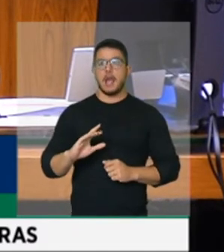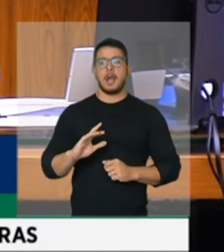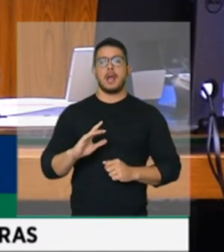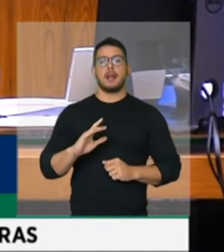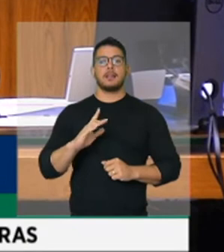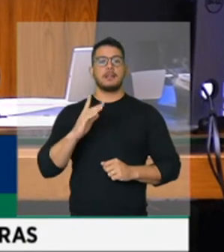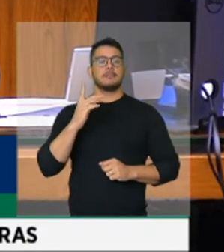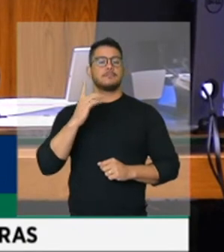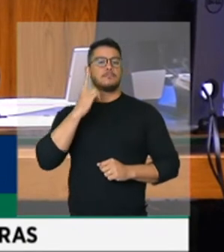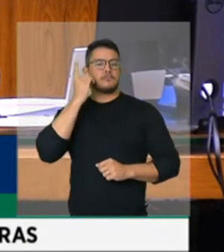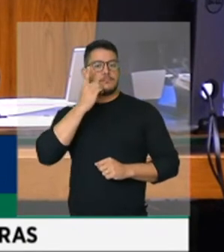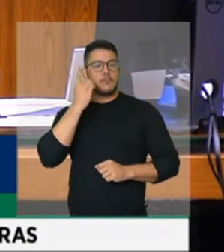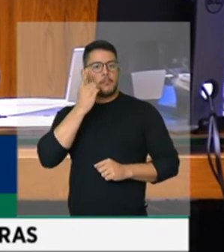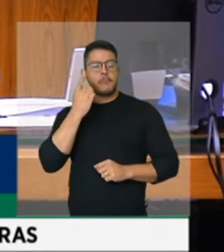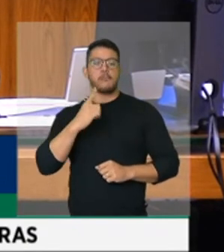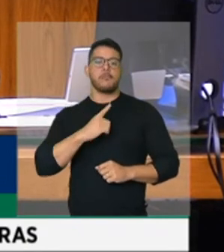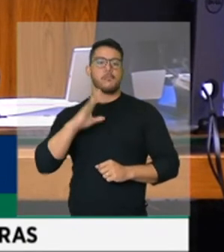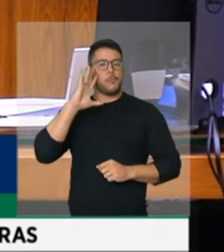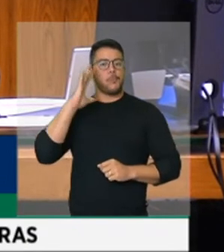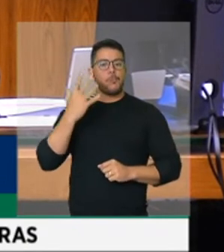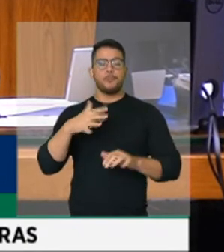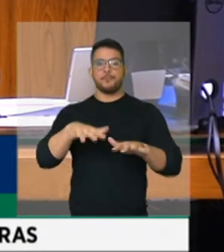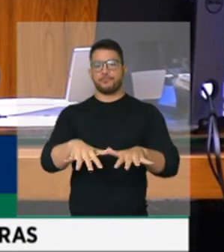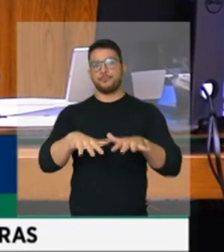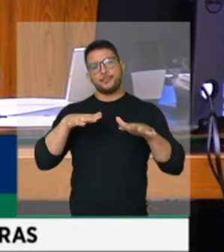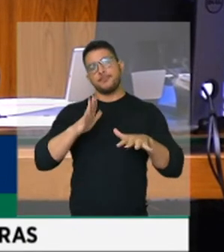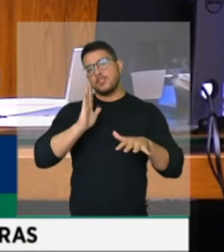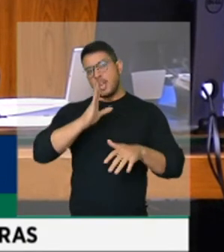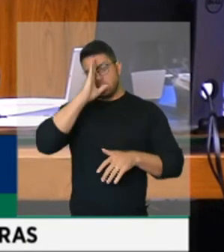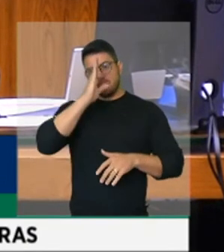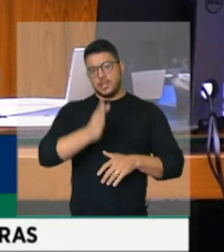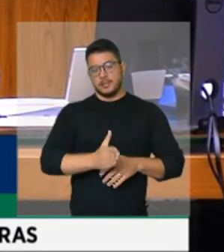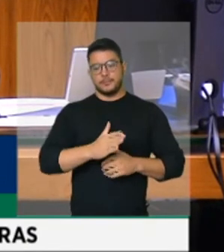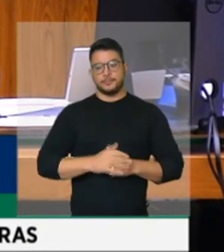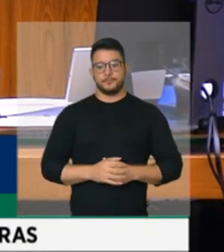FORMA REGIMENTAL BEM COMO DELIBERAÇÃO PLENÁRIOS DA CÂMARA DOS DEPUTADOS E DO SENADO FEDERAL OPERANDO POR